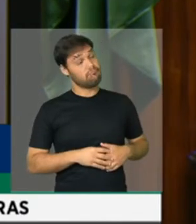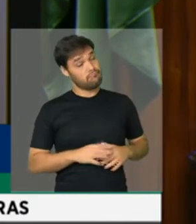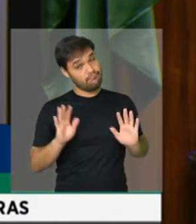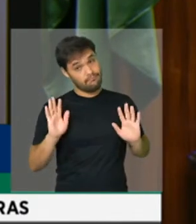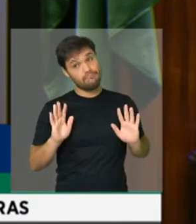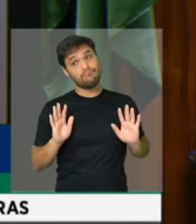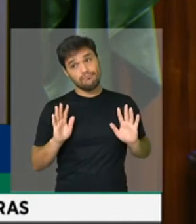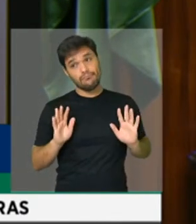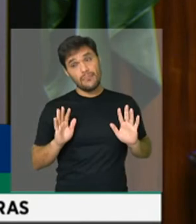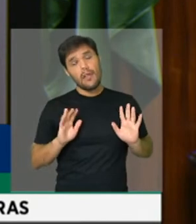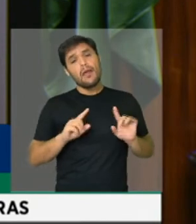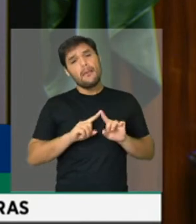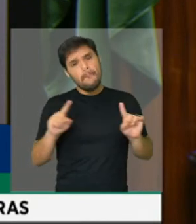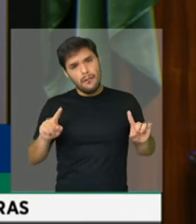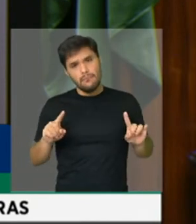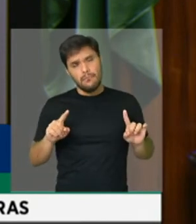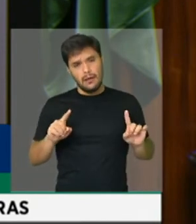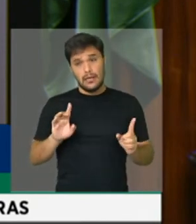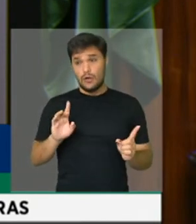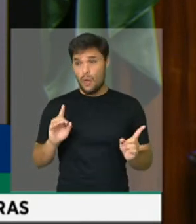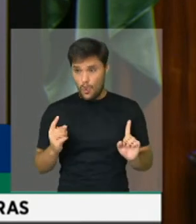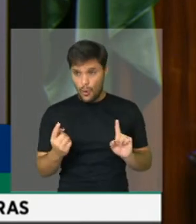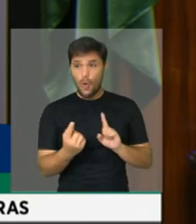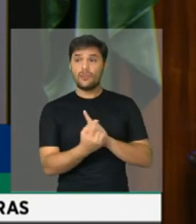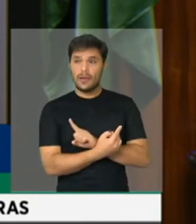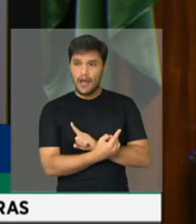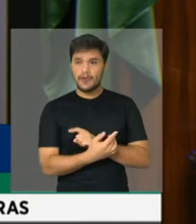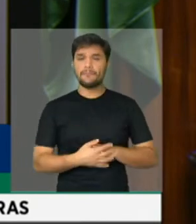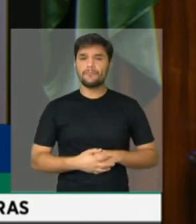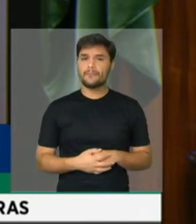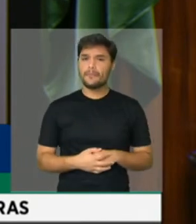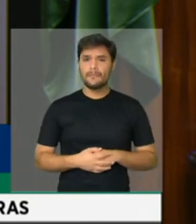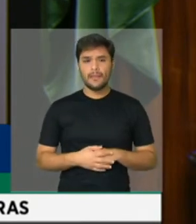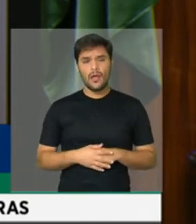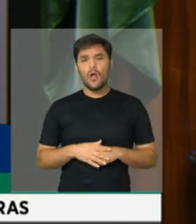PERGUNTA... A INICIATIVA PRIVADA... VAI INVESTIR... BILHÕES DE REAIS PARA COMPRAR UMA EMPRESA QUE NÃO VAI DAR